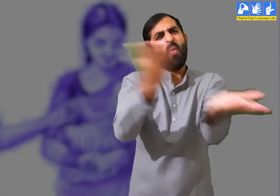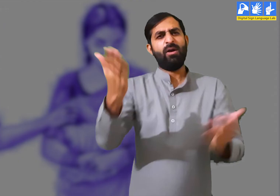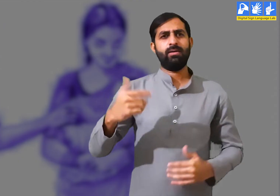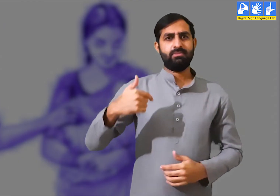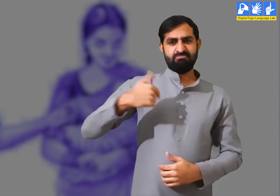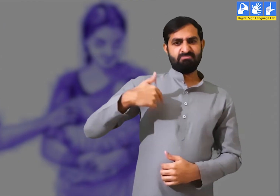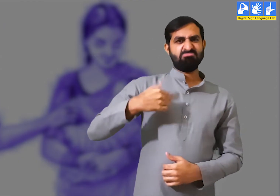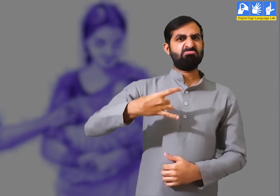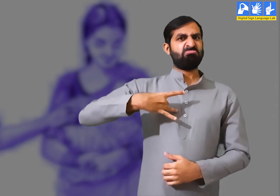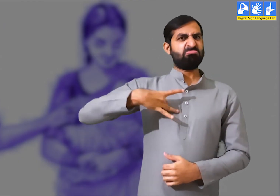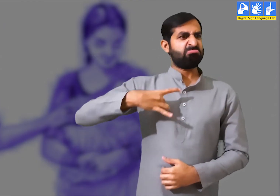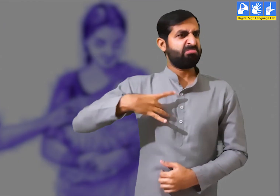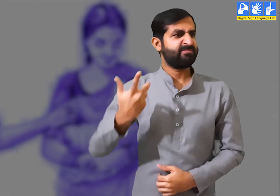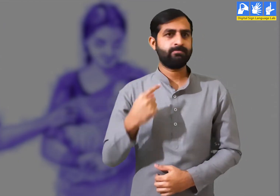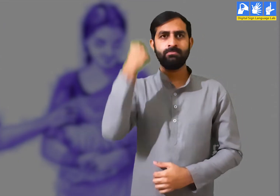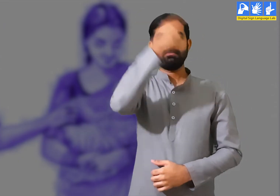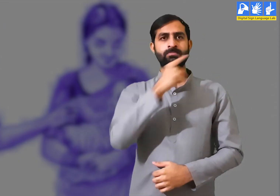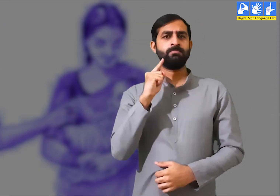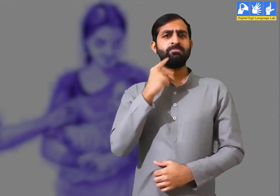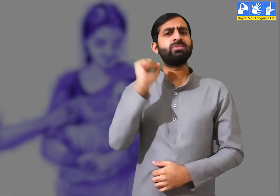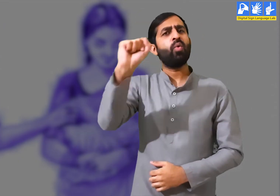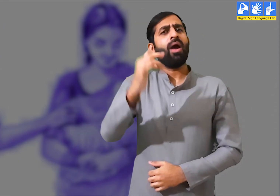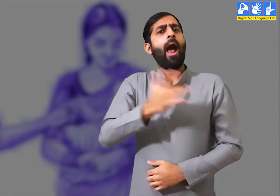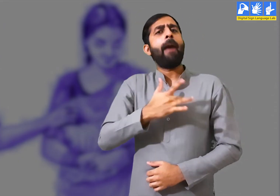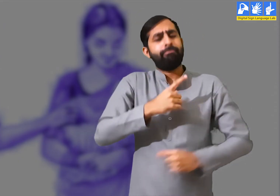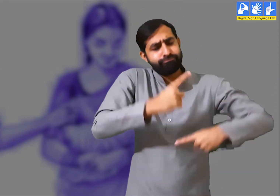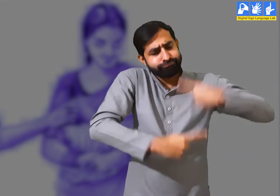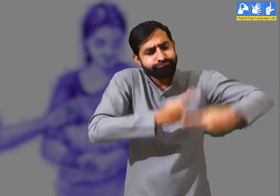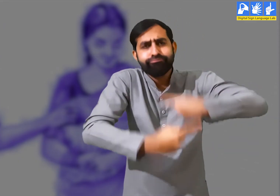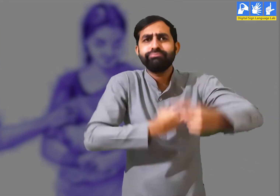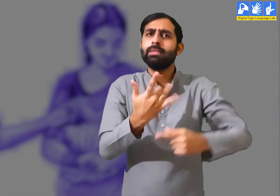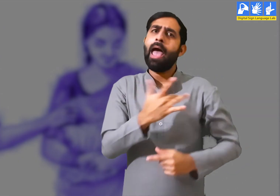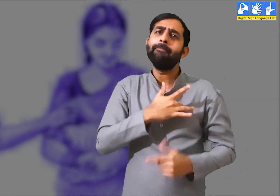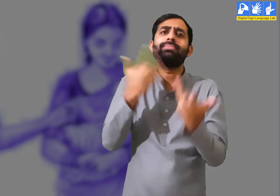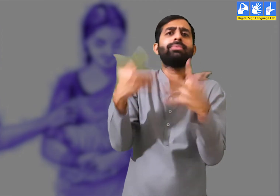कवि कहते हैं की कुछ लोगों का स्वाभाव बहुत ही सख्त और कठोर होता हैं I